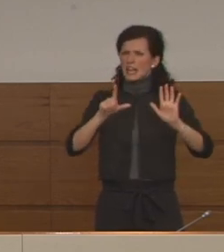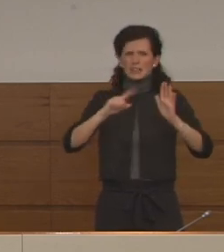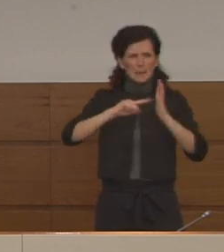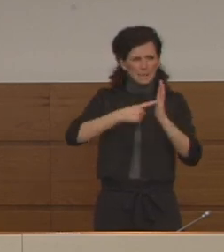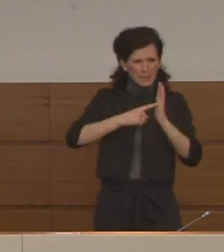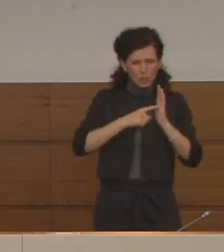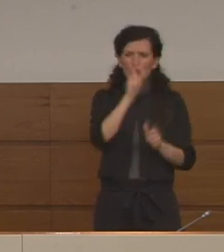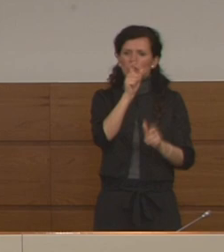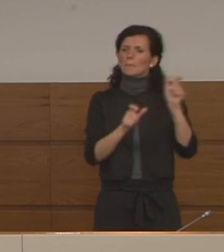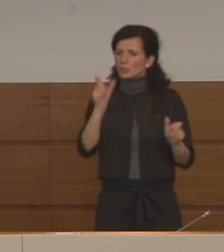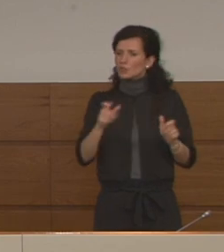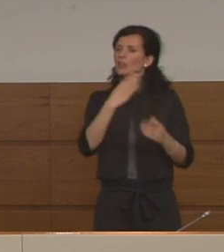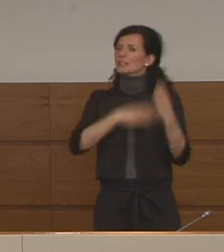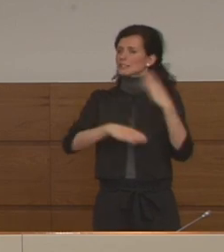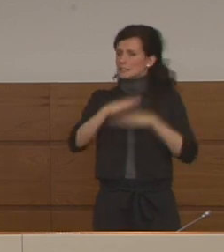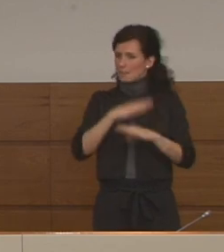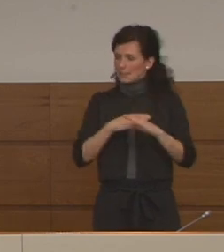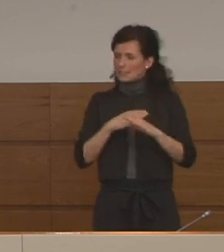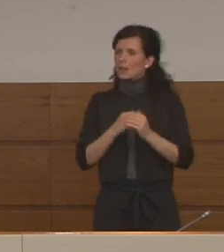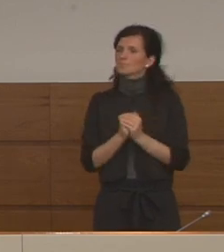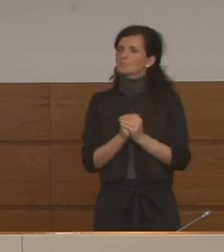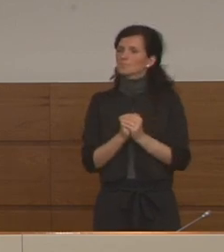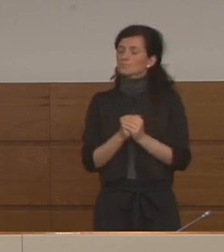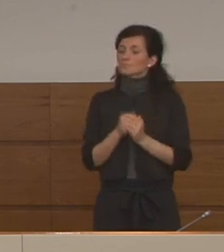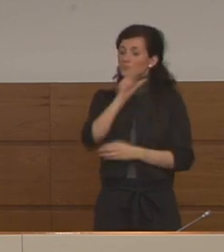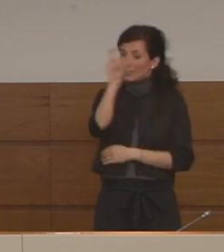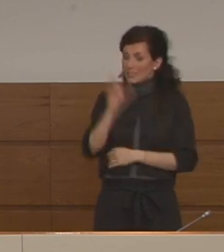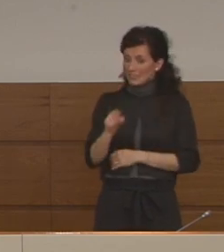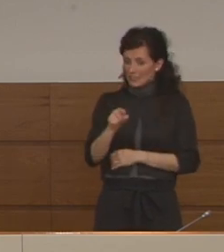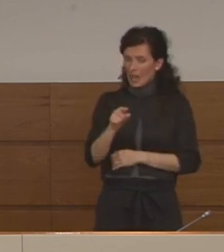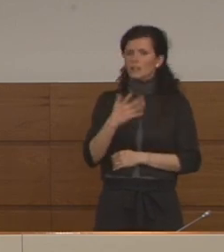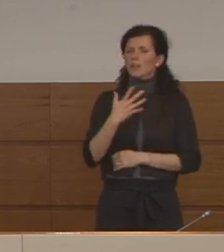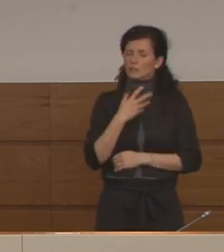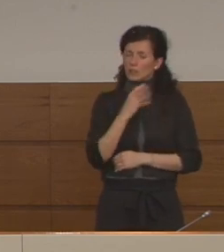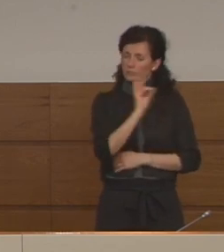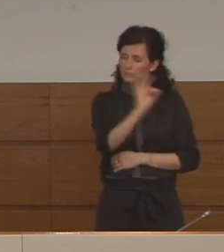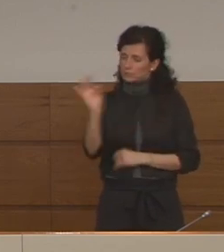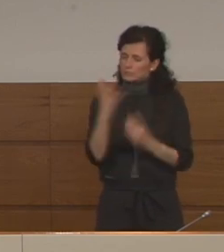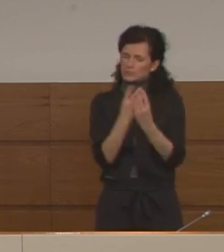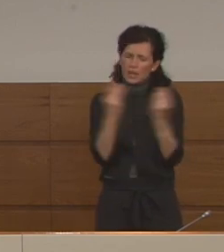persone con disabilità. Ci sono in Italia, anche moltissimi pazienti cronici,